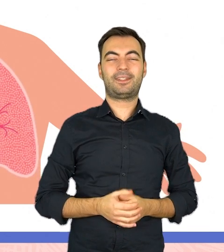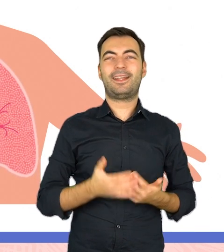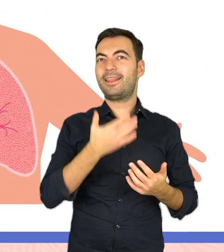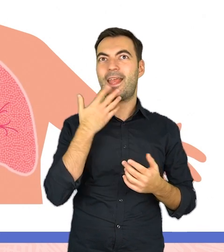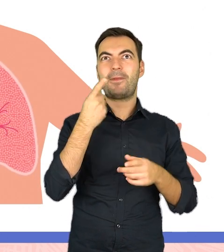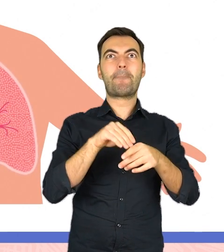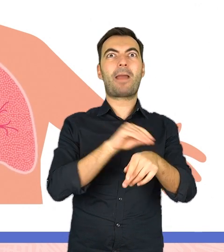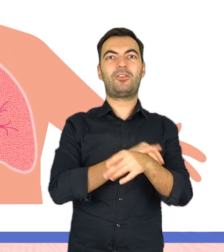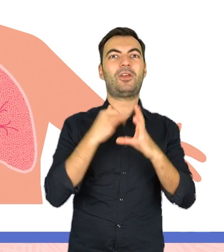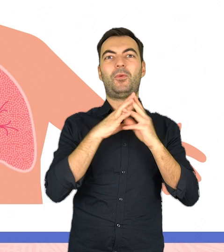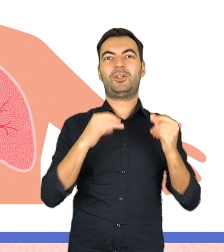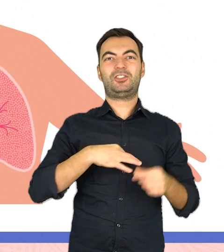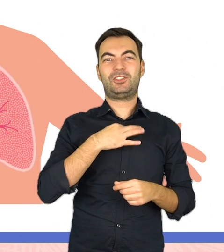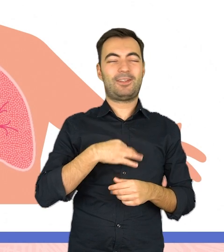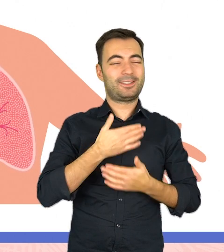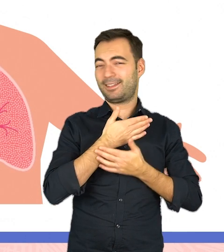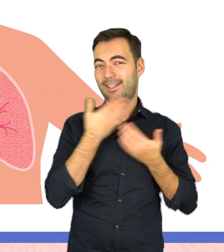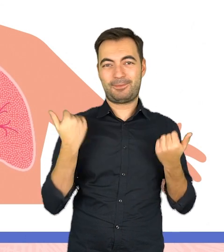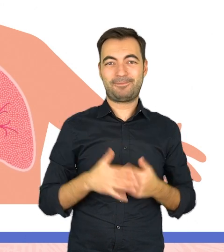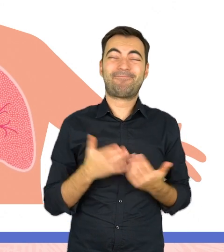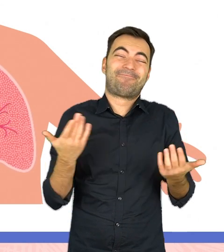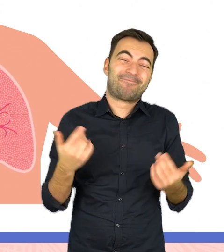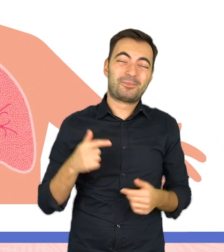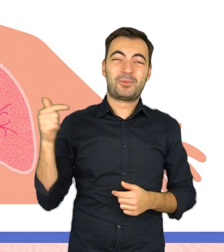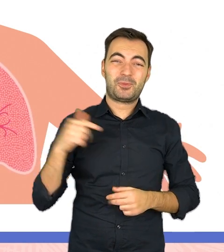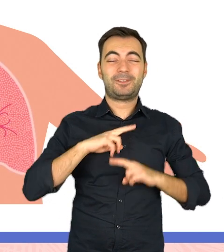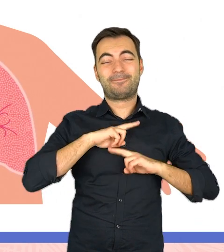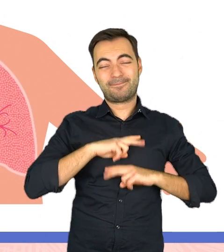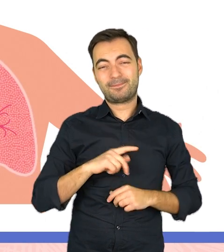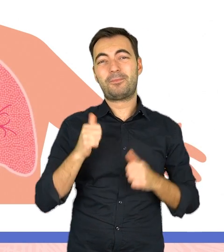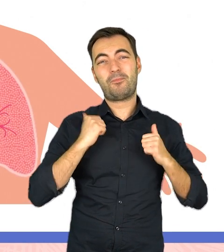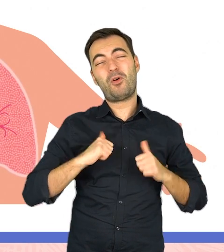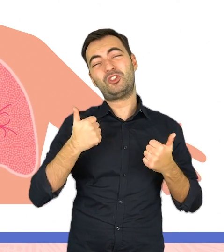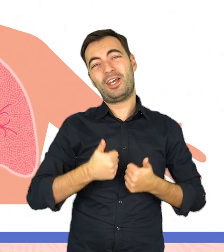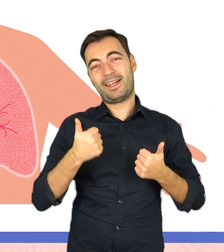Nie ma prostego sposobu jak sobie z nią poradzić. Po prostu trzeba przeczekać.